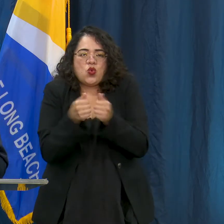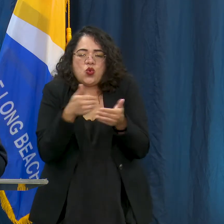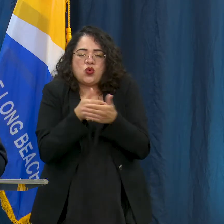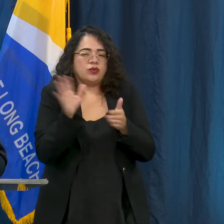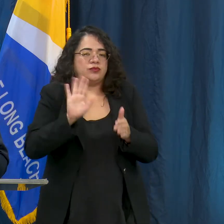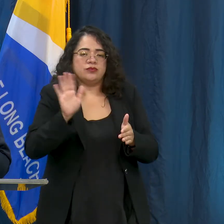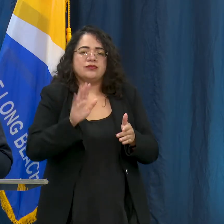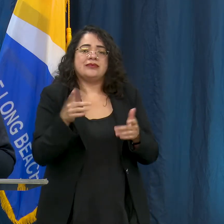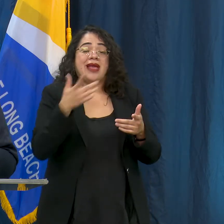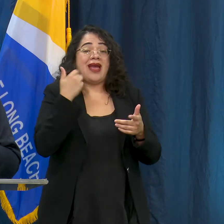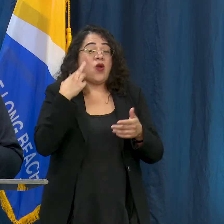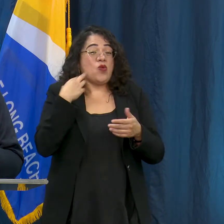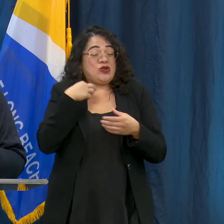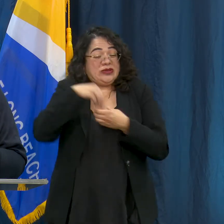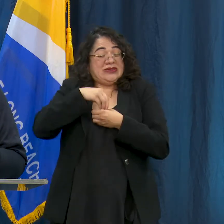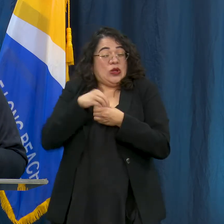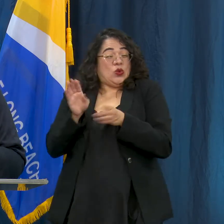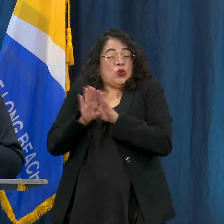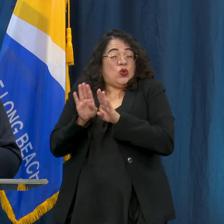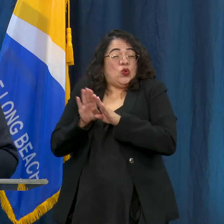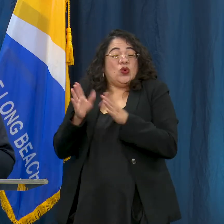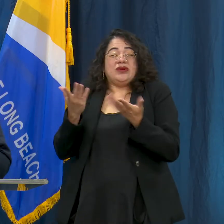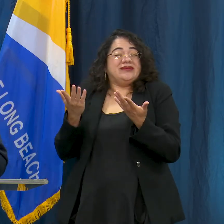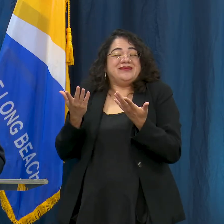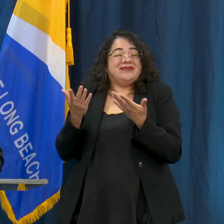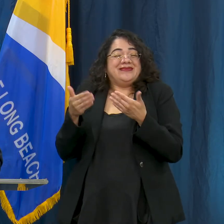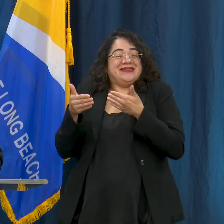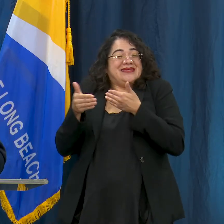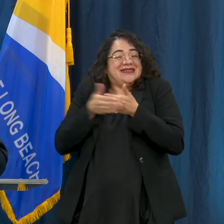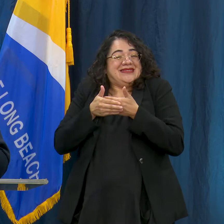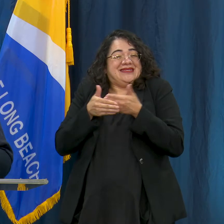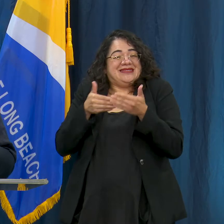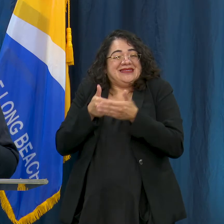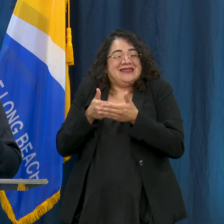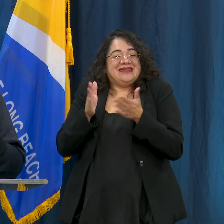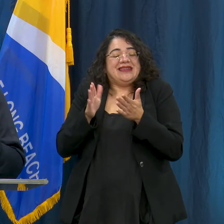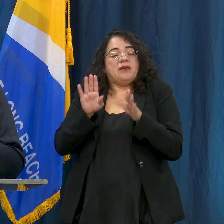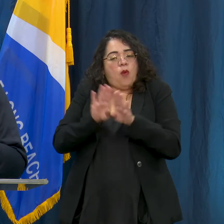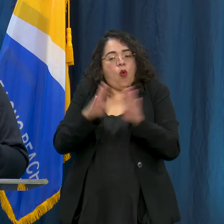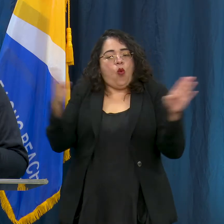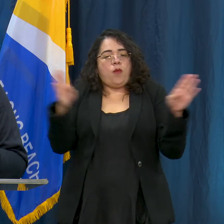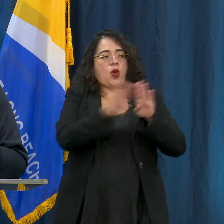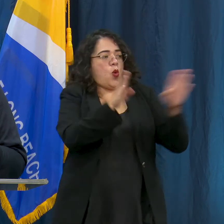Sallee room pocus a tomar so lot Amara le livre Yan Yun tar say con sus